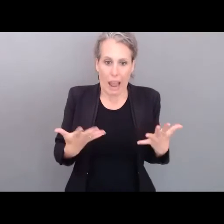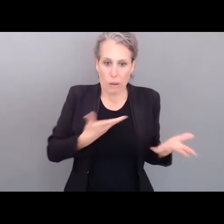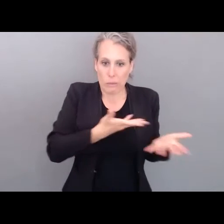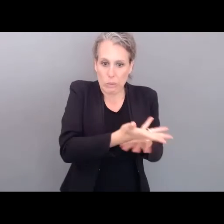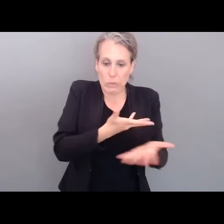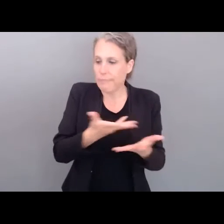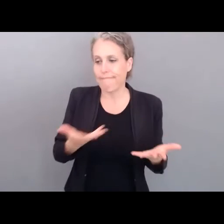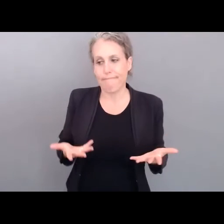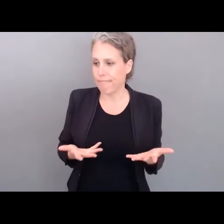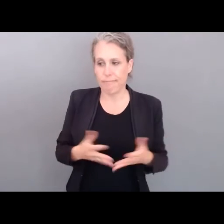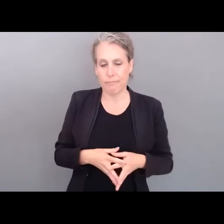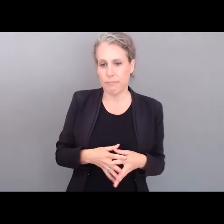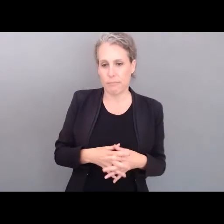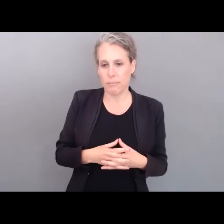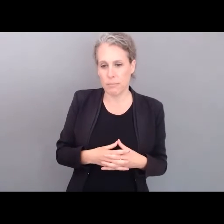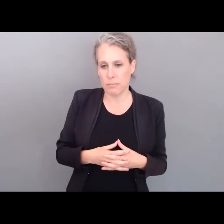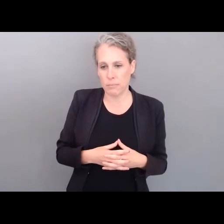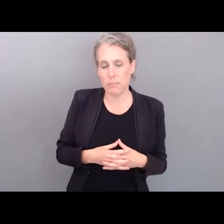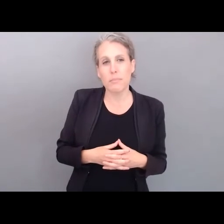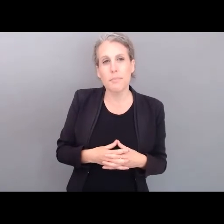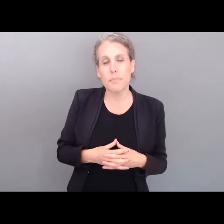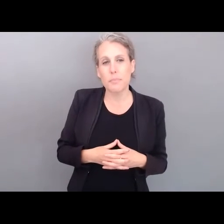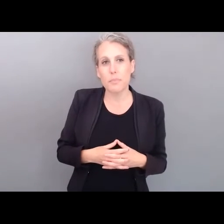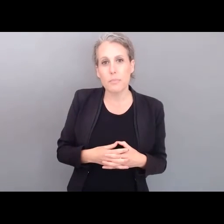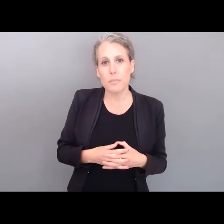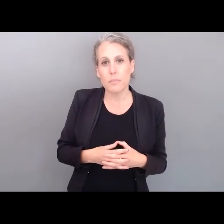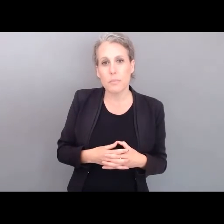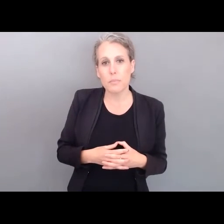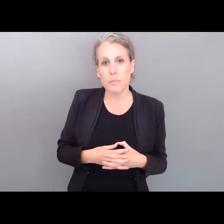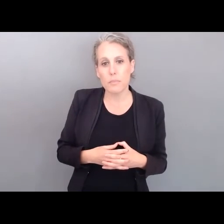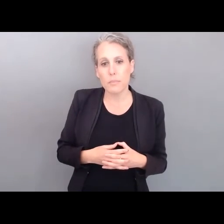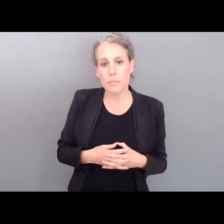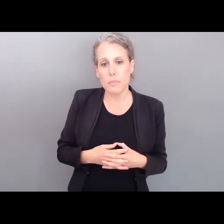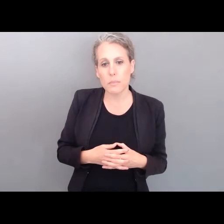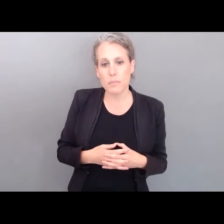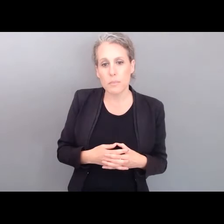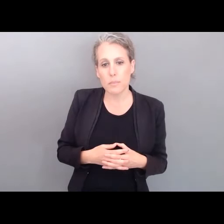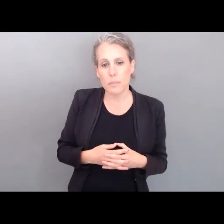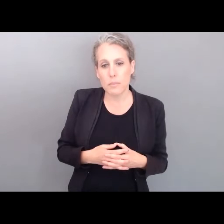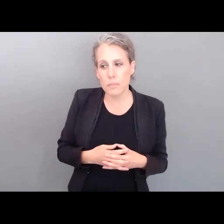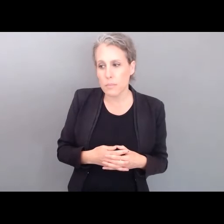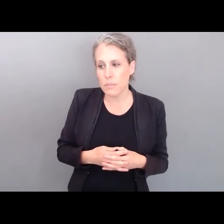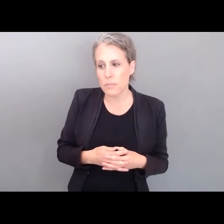no estaban preparadas para personas con discapacidades para personas con discapacidades severas, incluso el